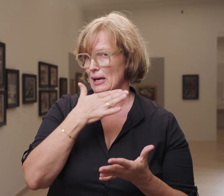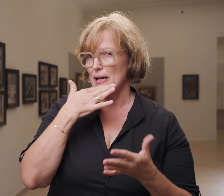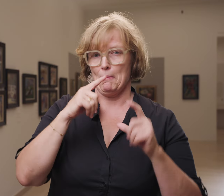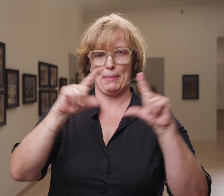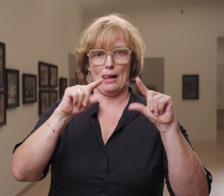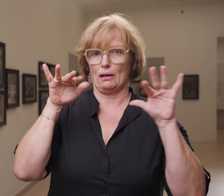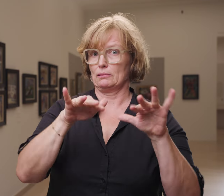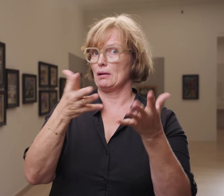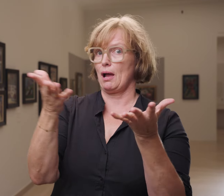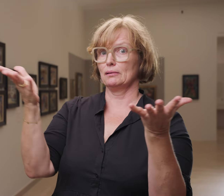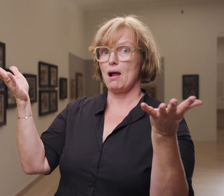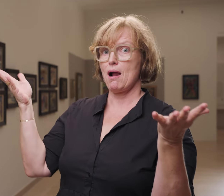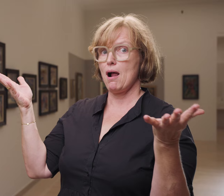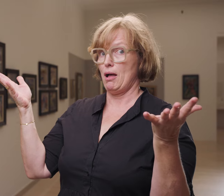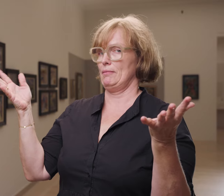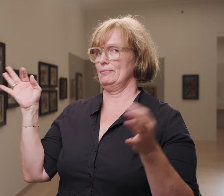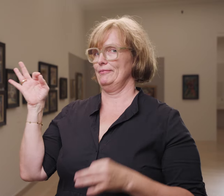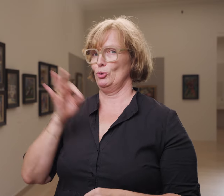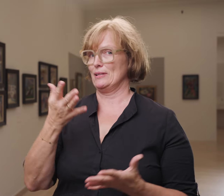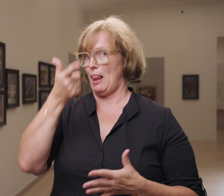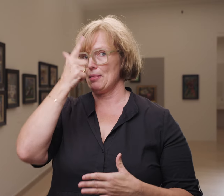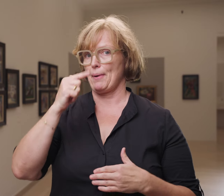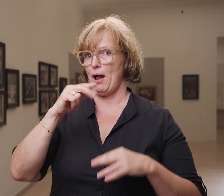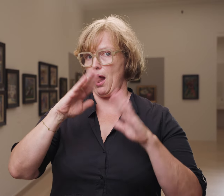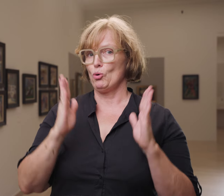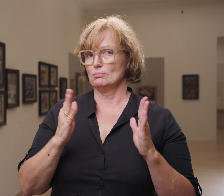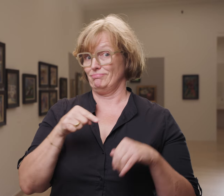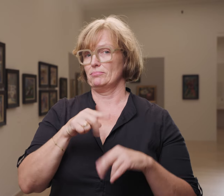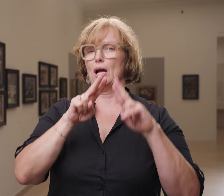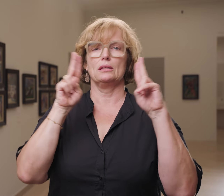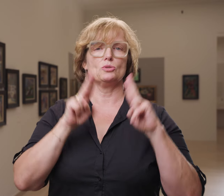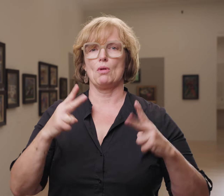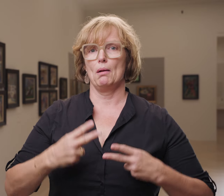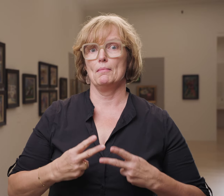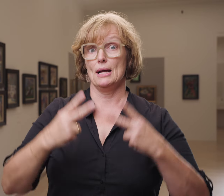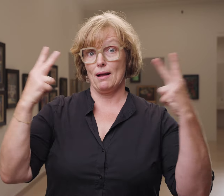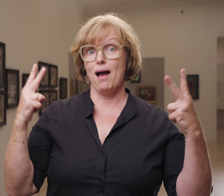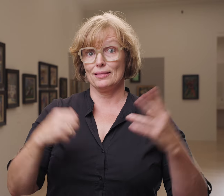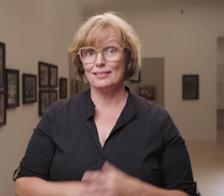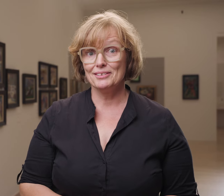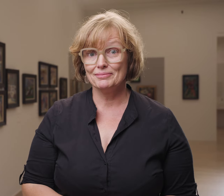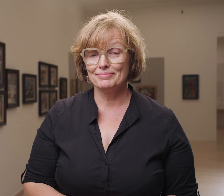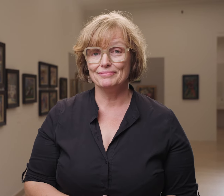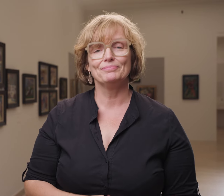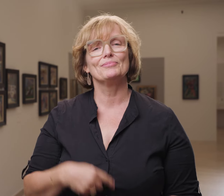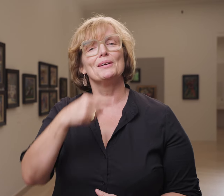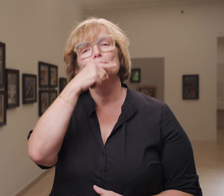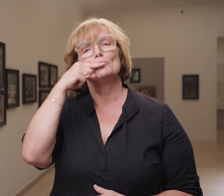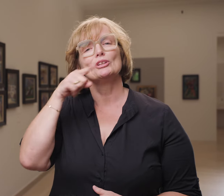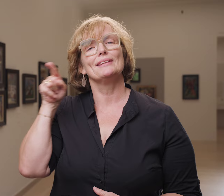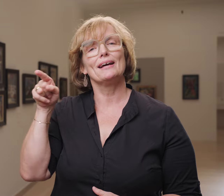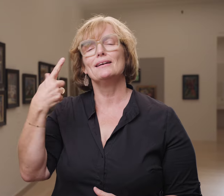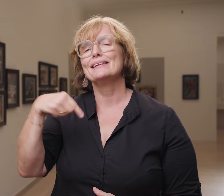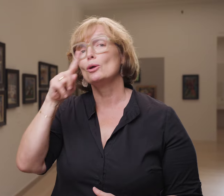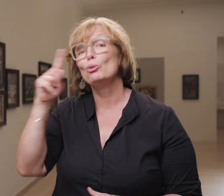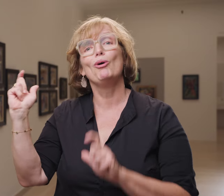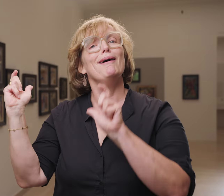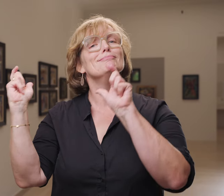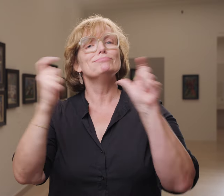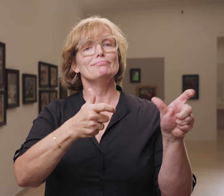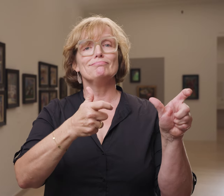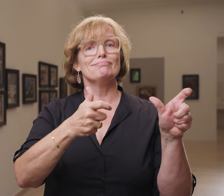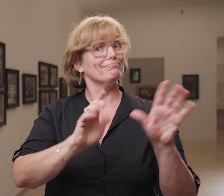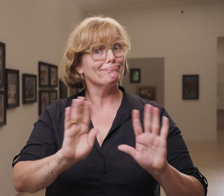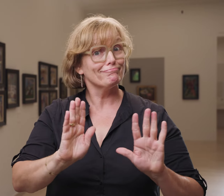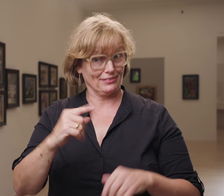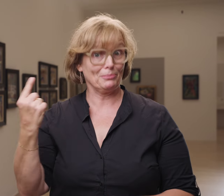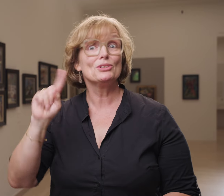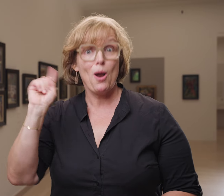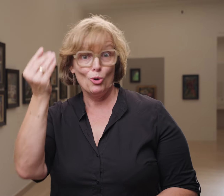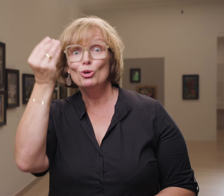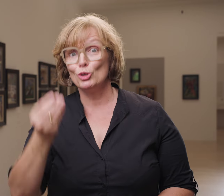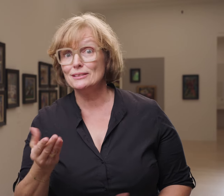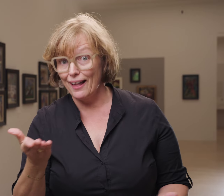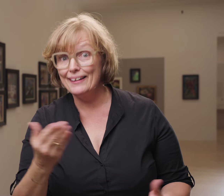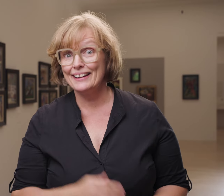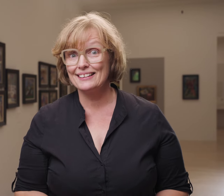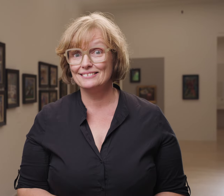Es wurde international bekannt. Gabriele Münter ist aber nicht nur Stifterin, sondern vor allem auch Künstlerin.